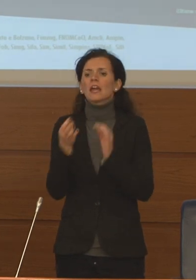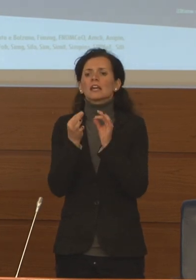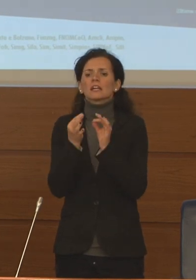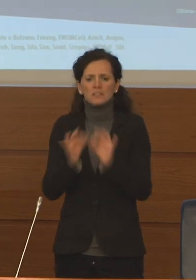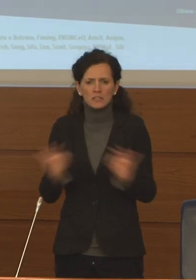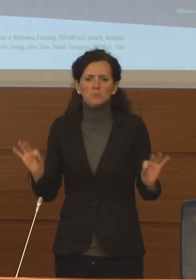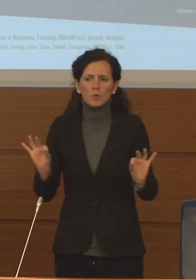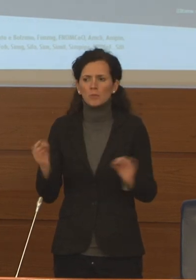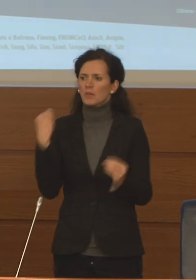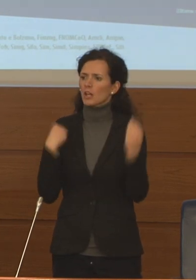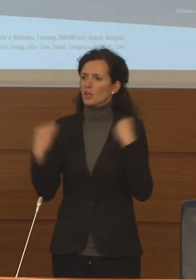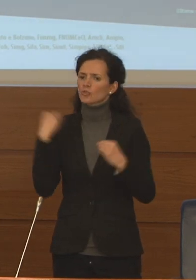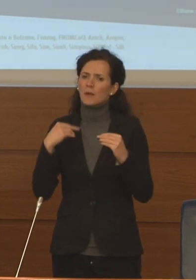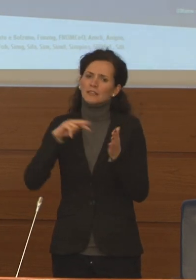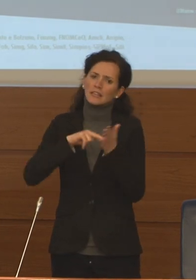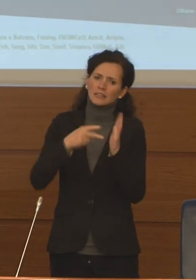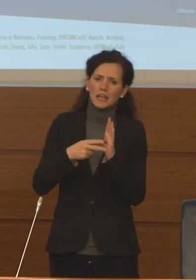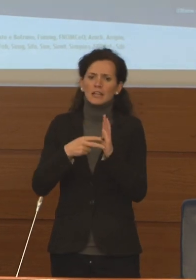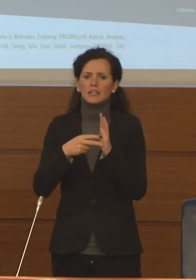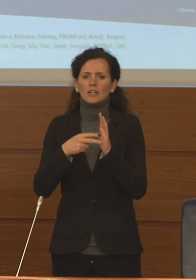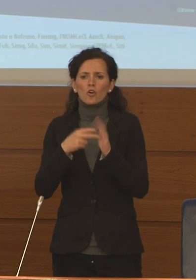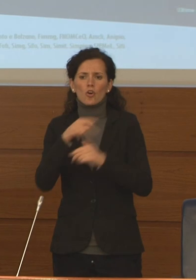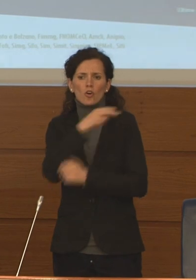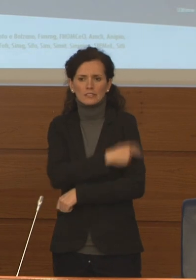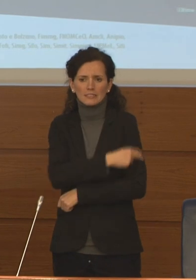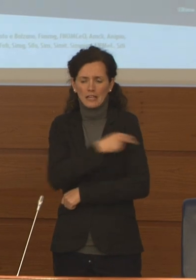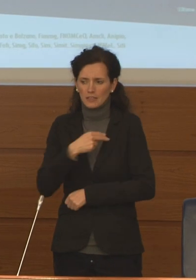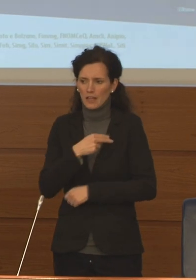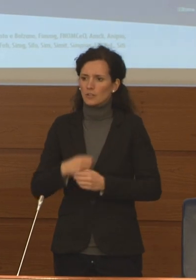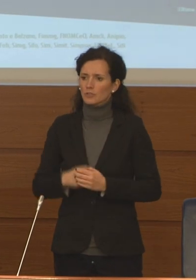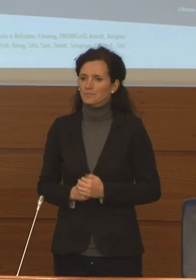tecnico e sanitario. Per quanto riguarda i dati